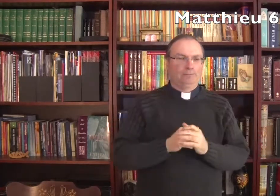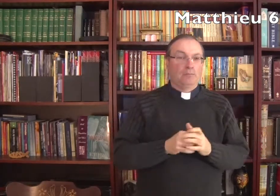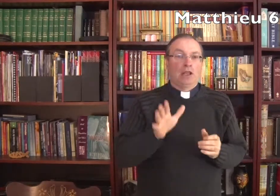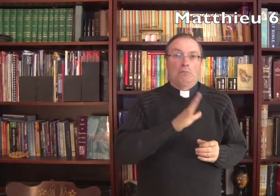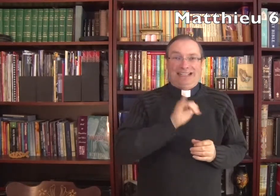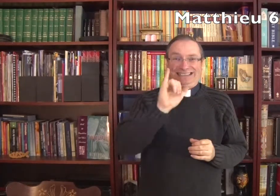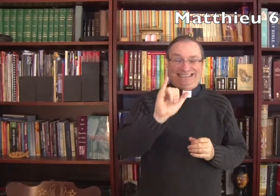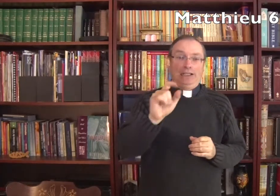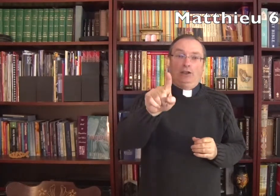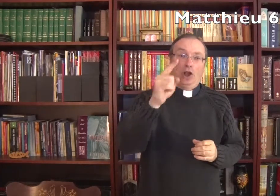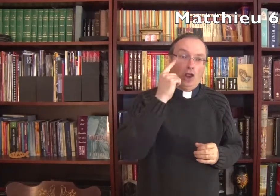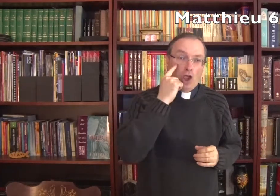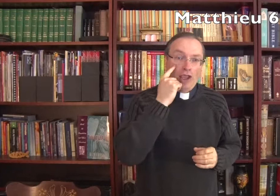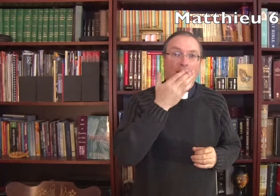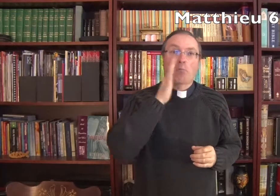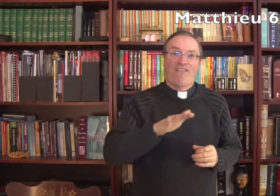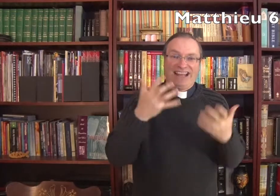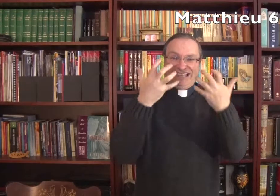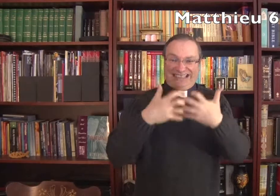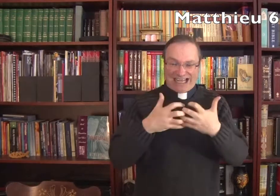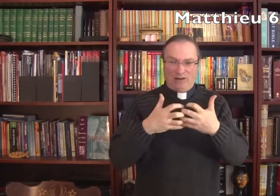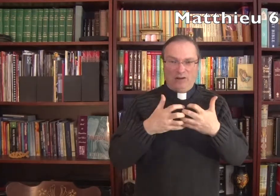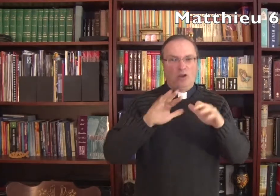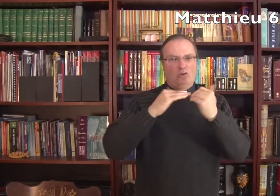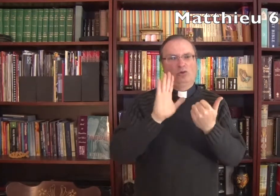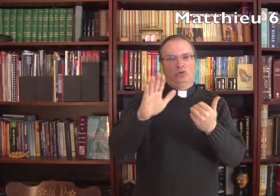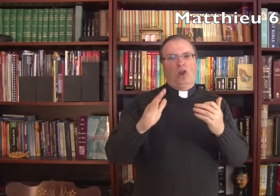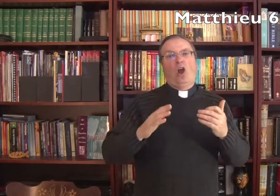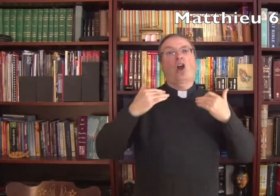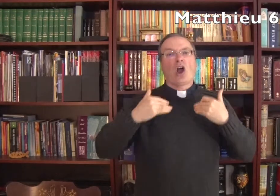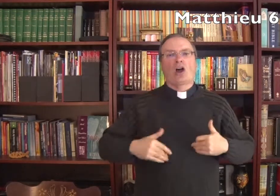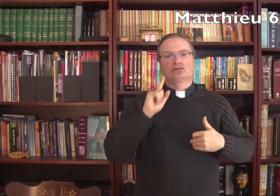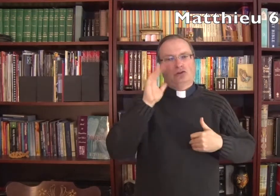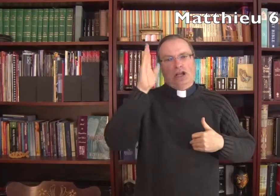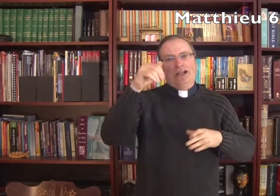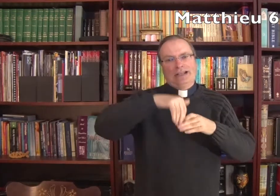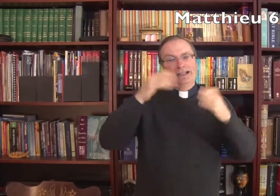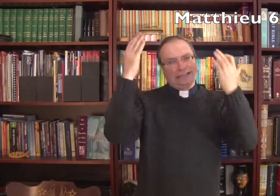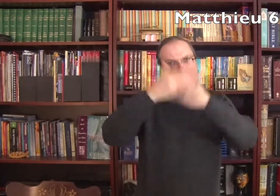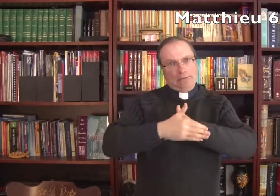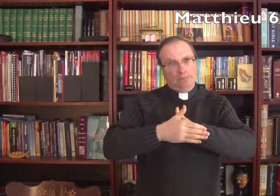mais si ton œil est en mauvais état, tout ton corps sera dans les ténèbres.